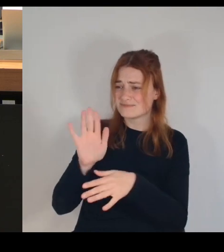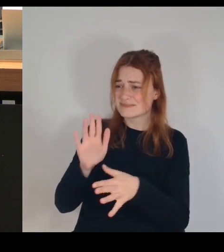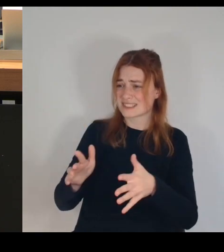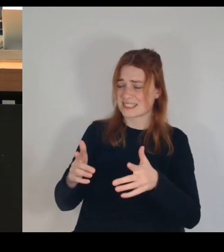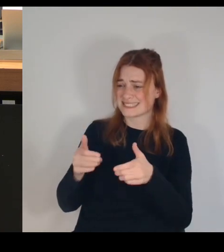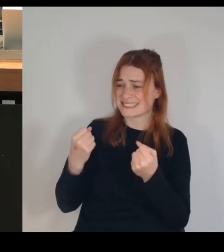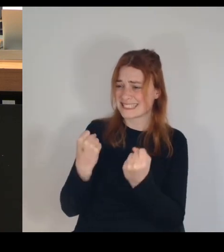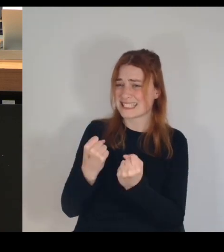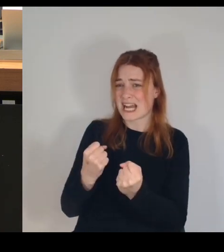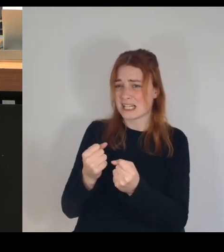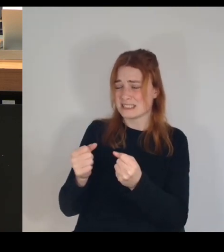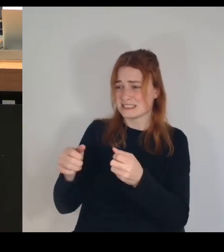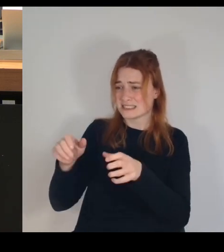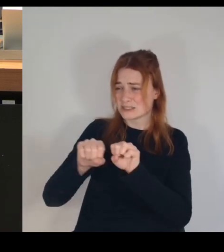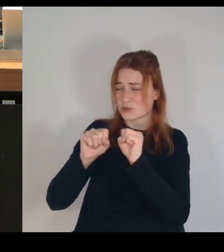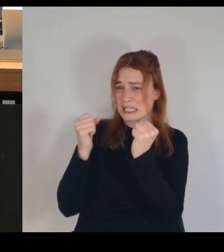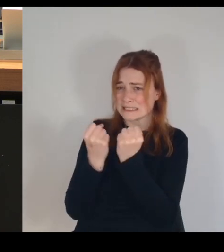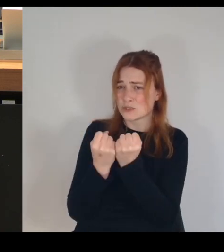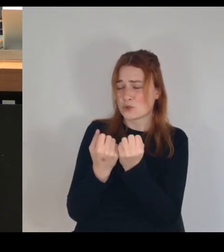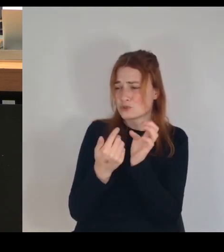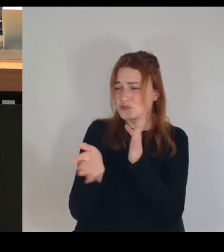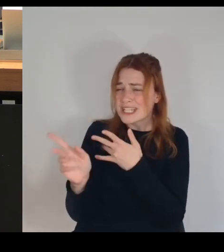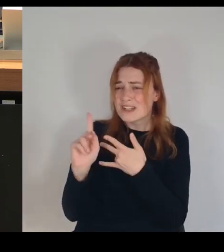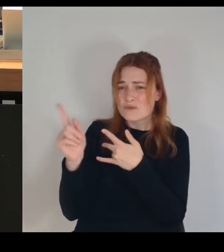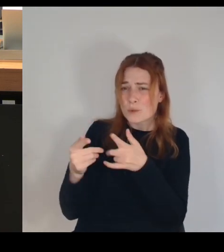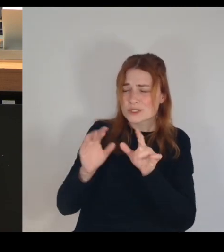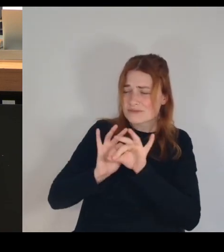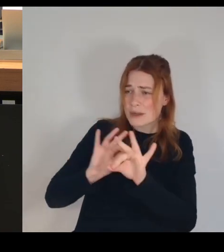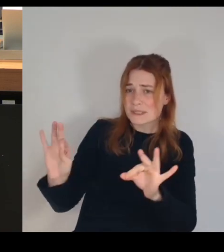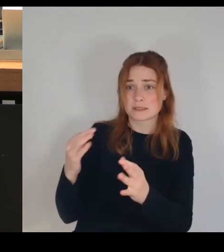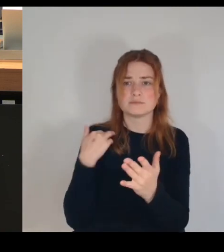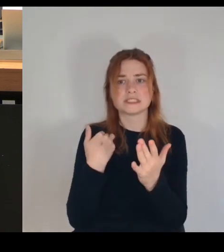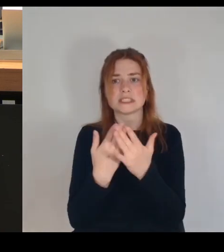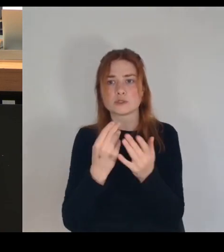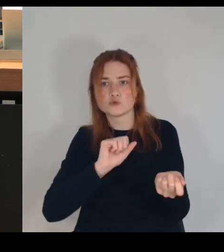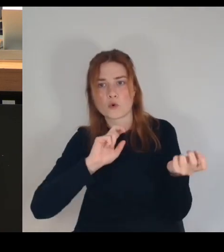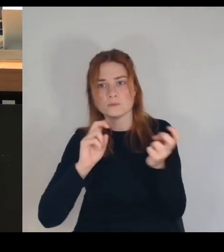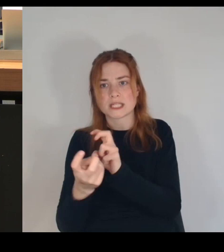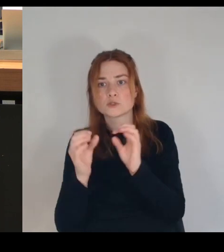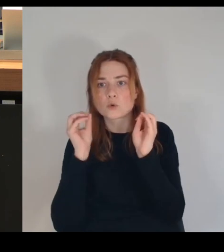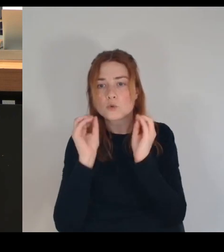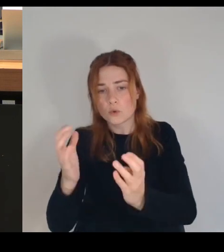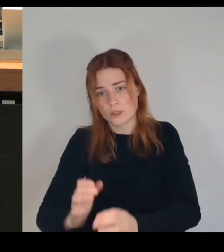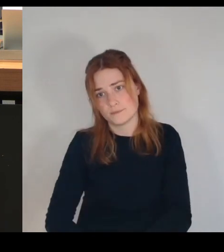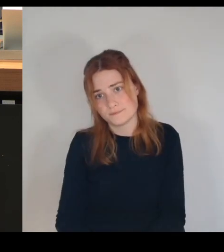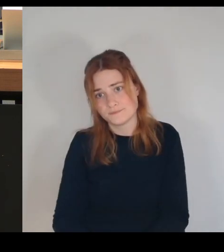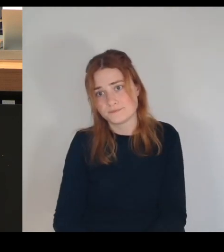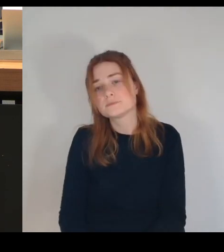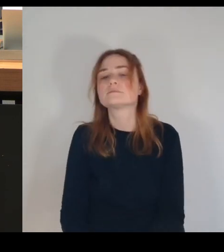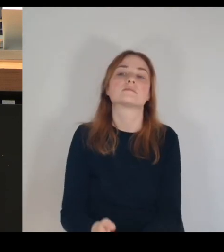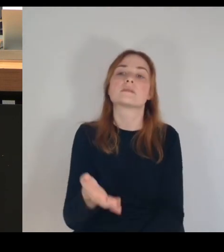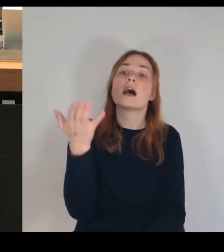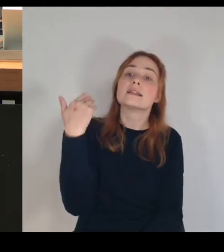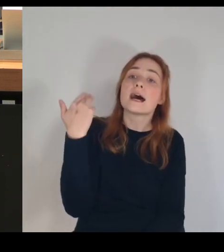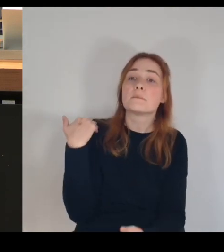Es ist auch nicht verständlich, dass über die Jahre auf die schlimme Lage mit den Sanitäreinrichtungen an den Endpunkten der Buslinien